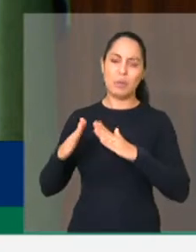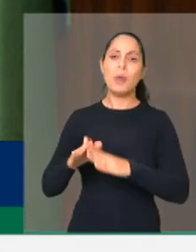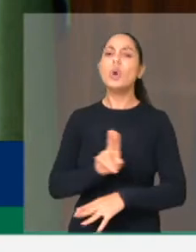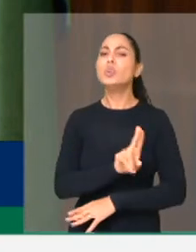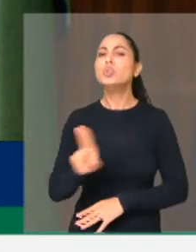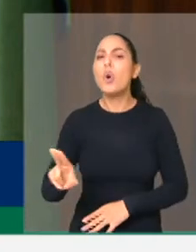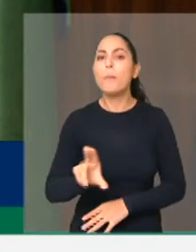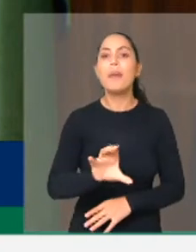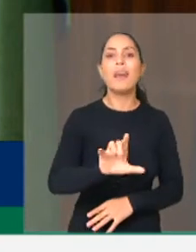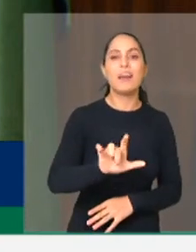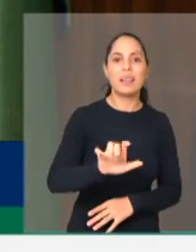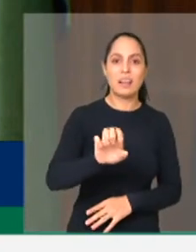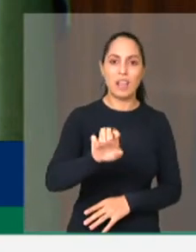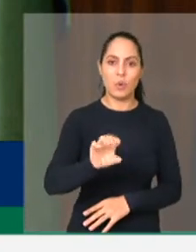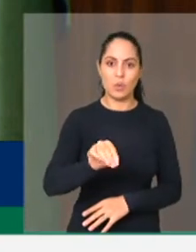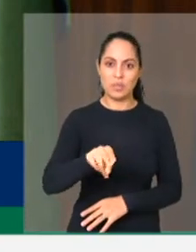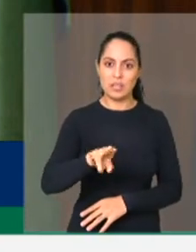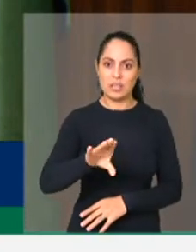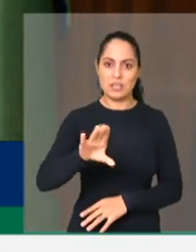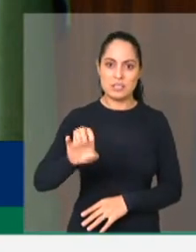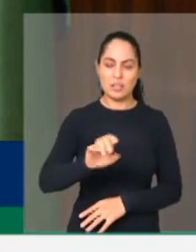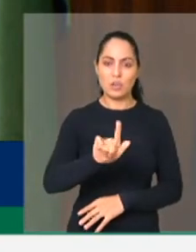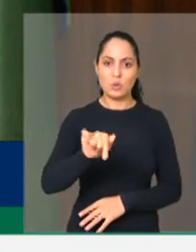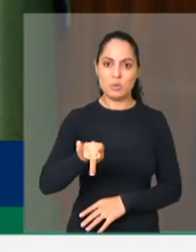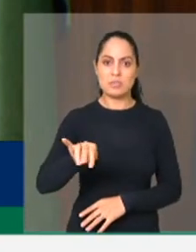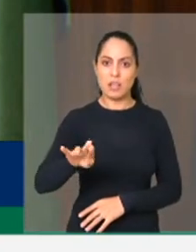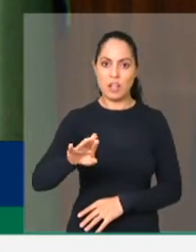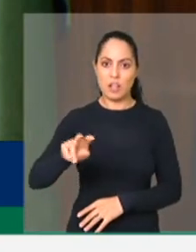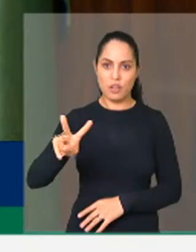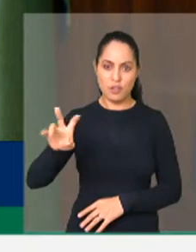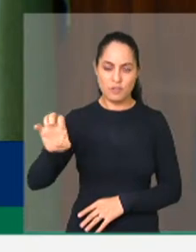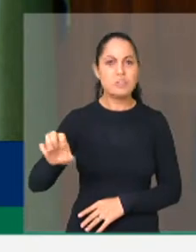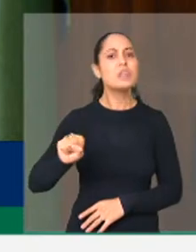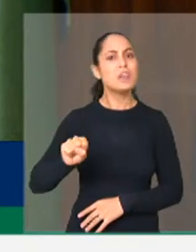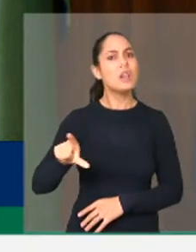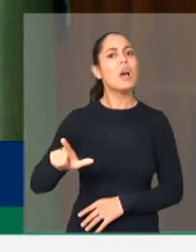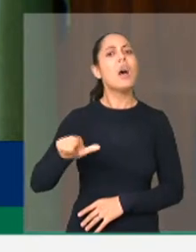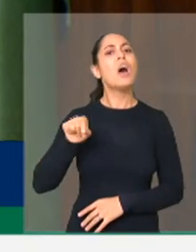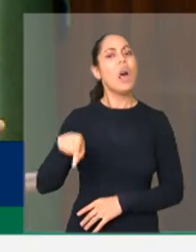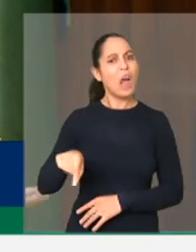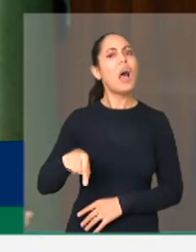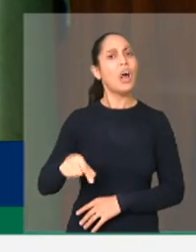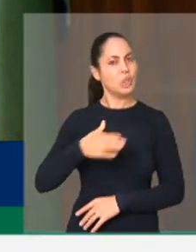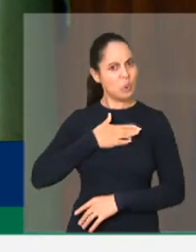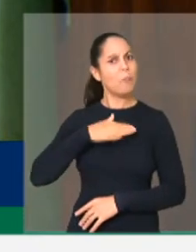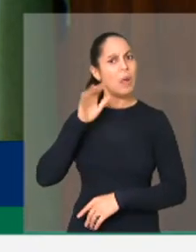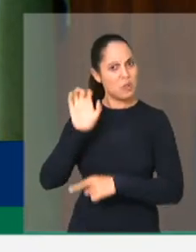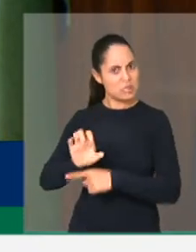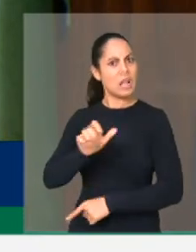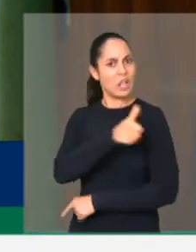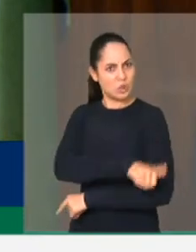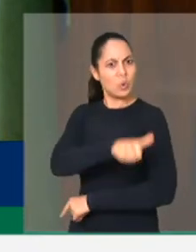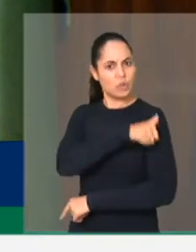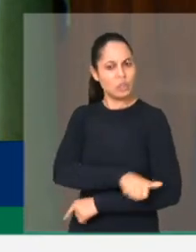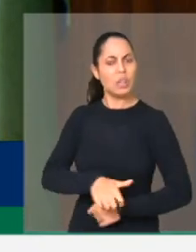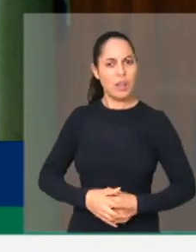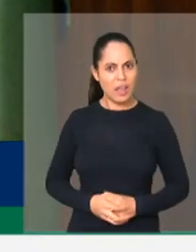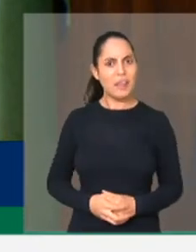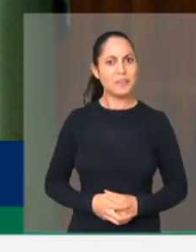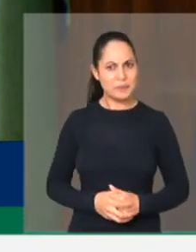ENTREGADORES. ISSO NÃO É ... UMA EXCEÇÃO ISSO EXPRESSA QUEM ESTÁ NA FILA DO SUS E MORRE LITERALMENTE SUFOCADO ISSO EXPRESSA O QUE A